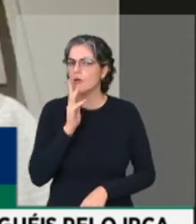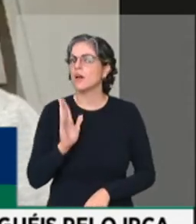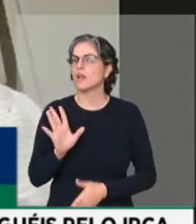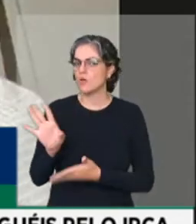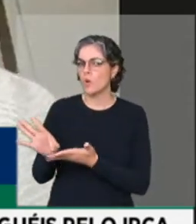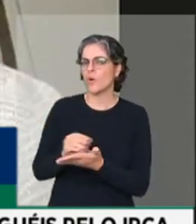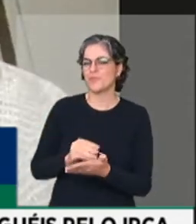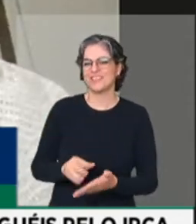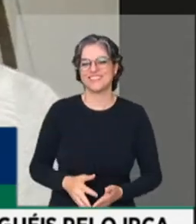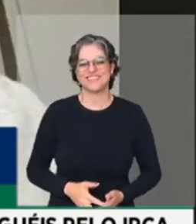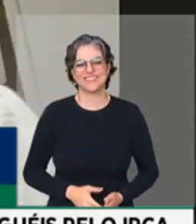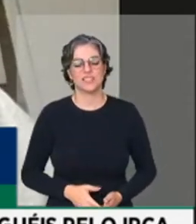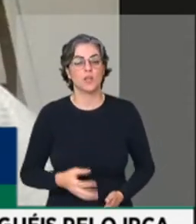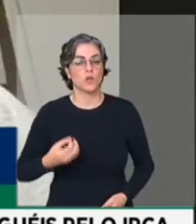QUE FOI COPIADO. MEU PROJETO É O 962 QUE TRATA EXATAMENTE